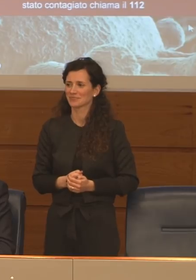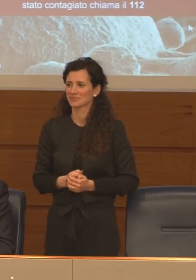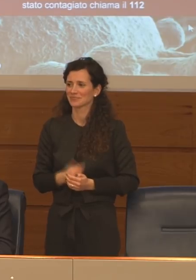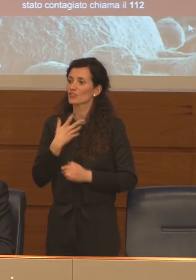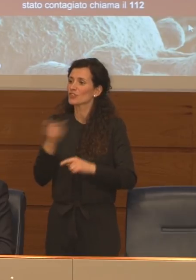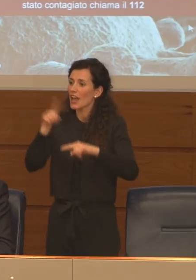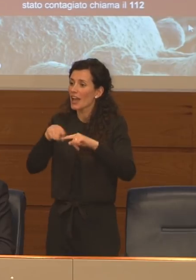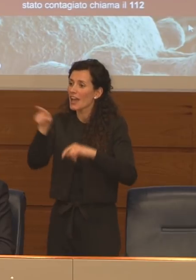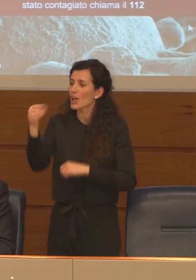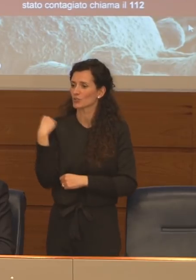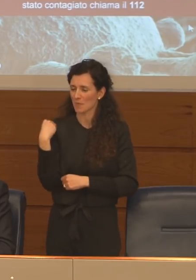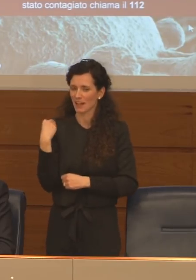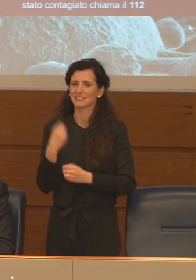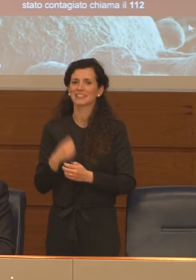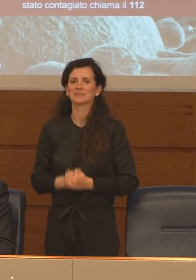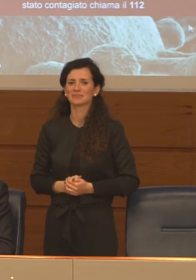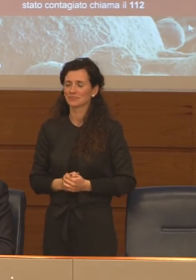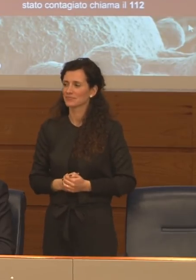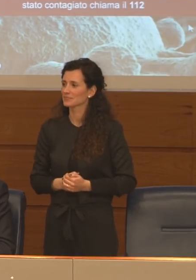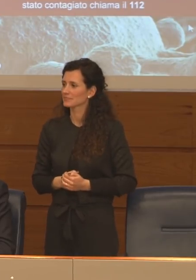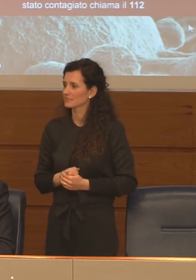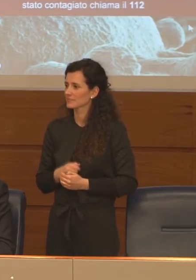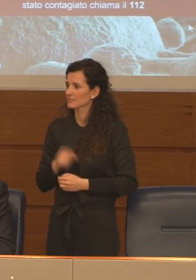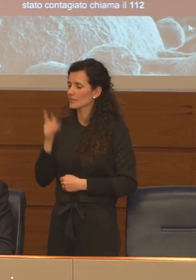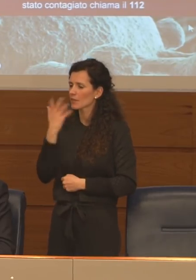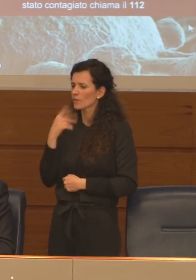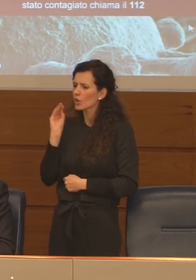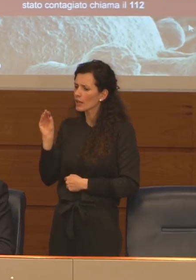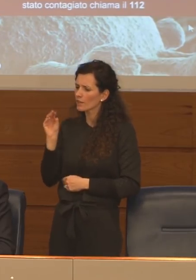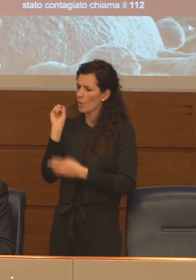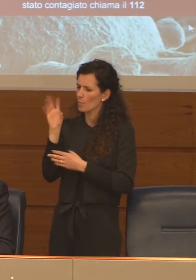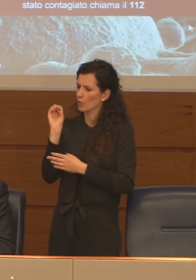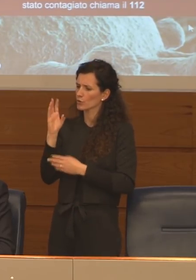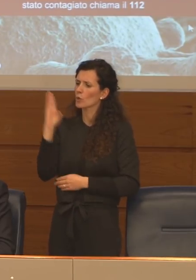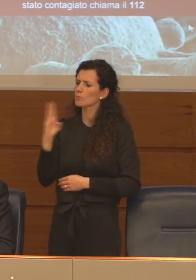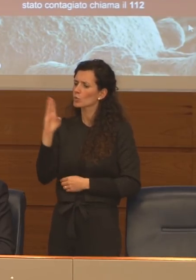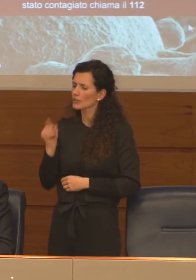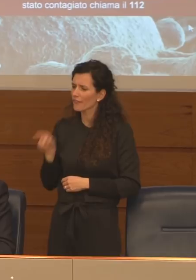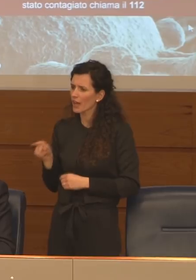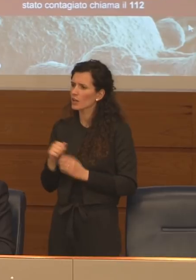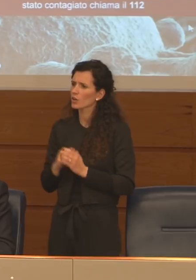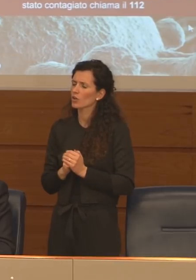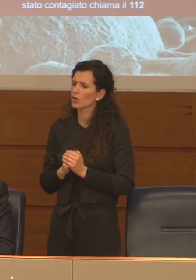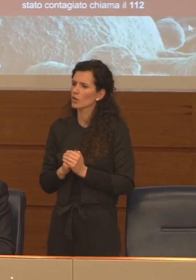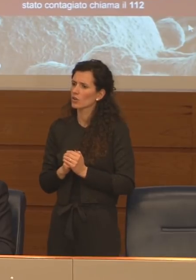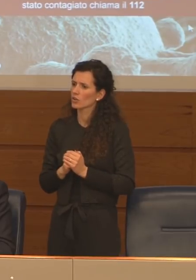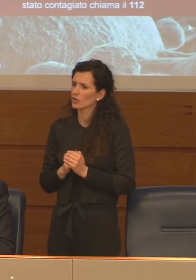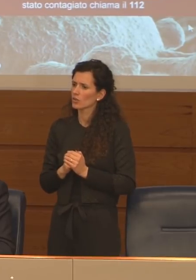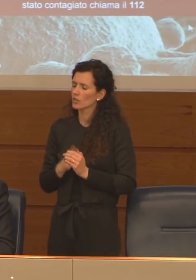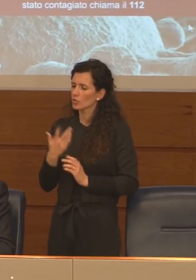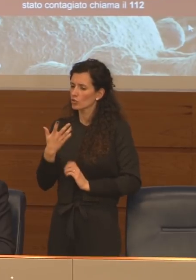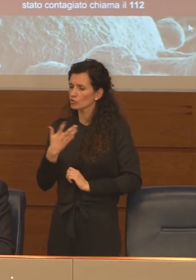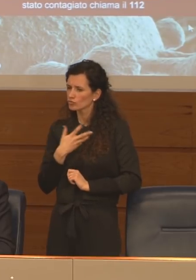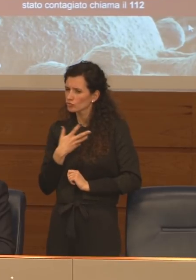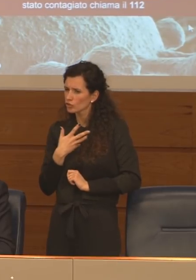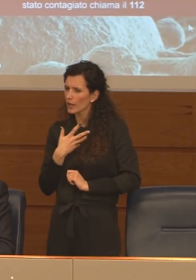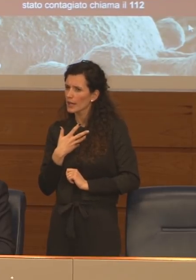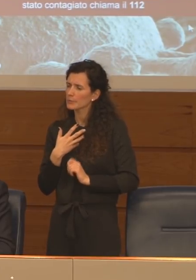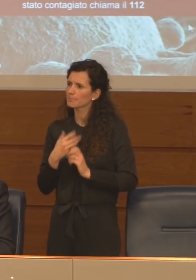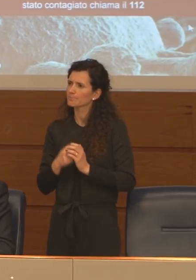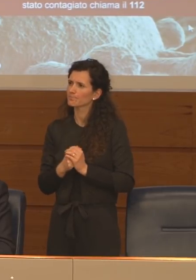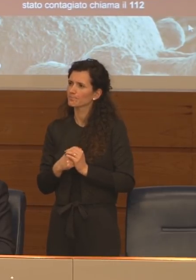(domanda giornalista) Volevo chiedere a Brusaferro se c'è un dato che la colpisce più degli altri